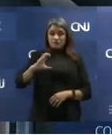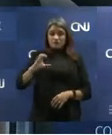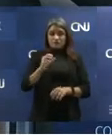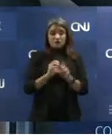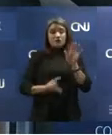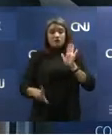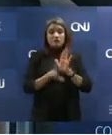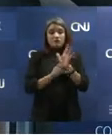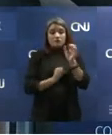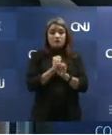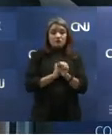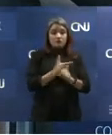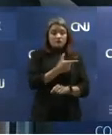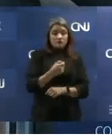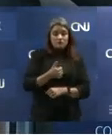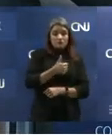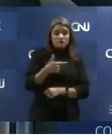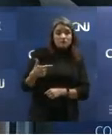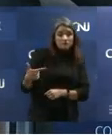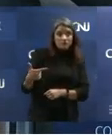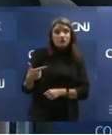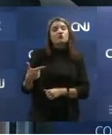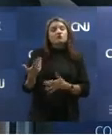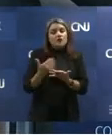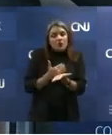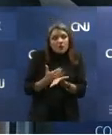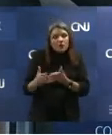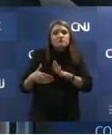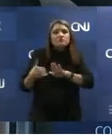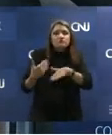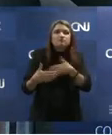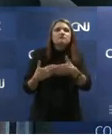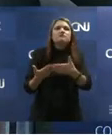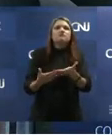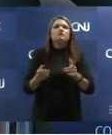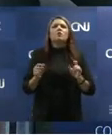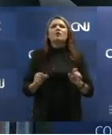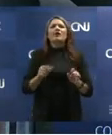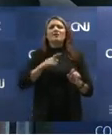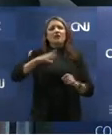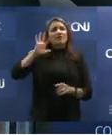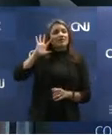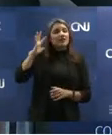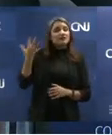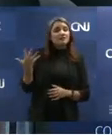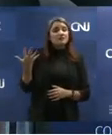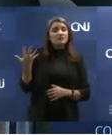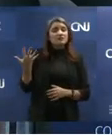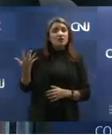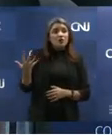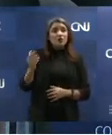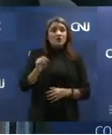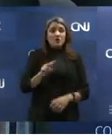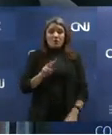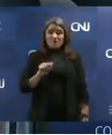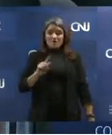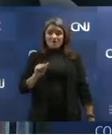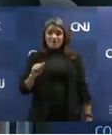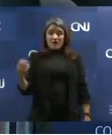começou o procedimento e lá foi decidido que a vaga nova seria do Ministério Público para haver alternância.